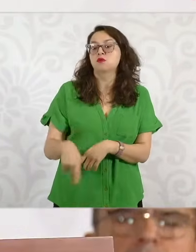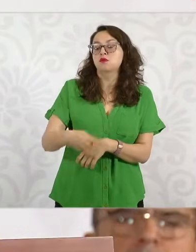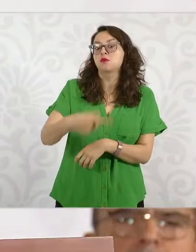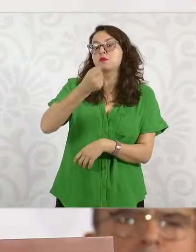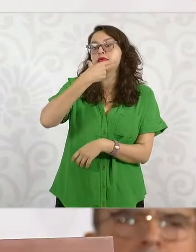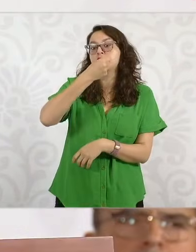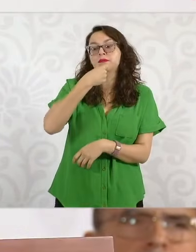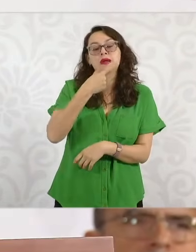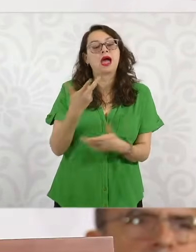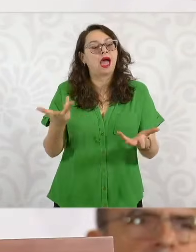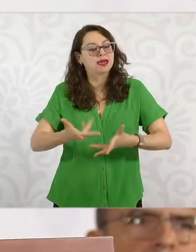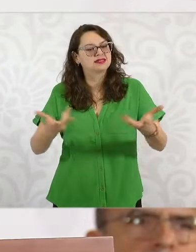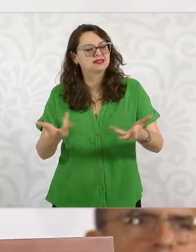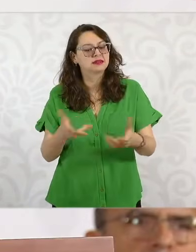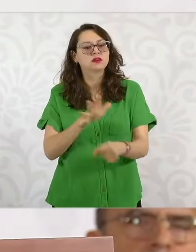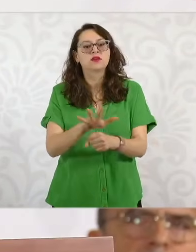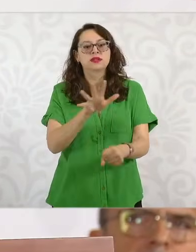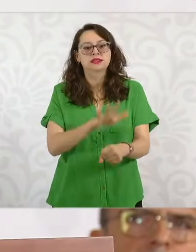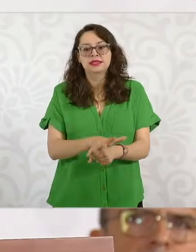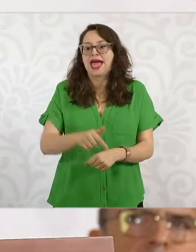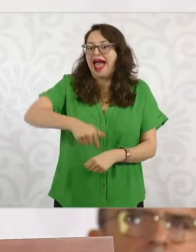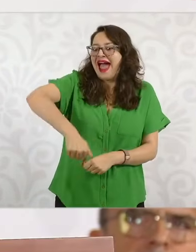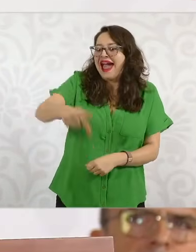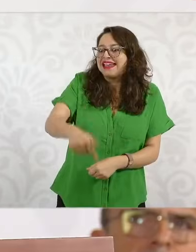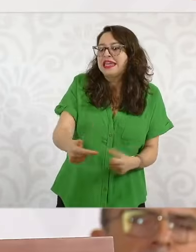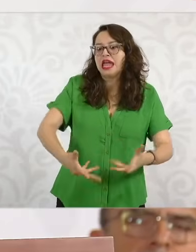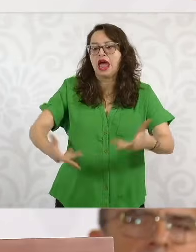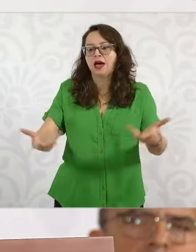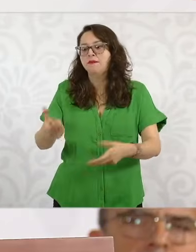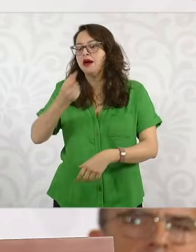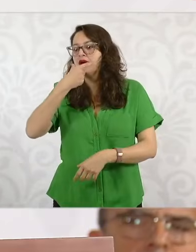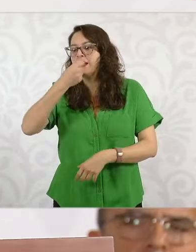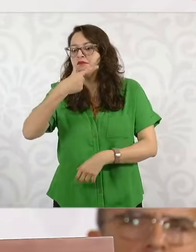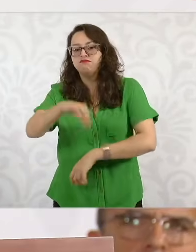de desarrollar y producir los medicamentos y las vacunas que su población necesita.